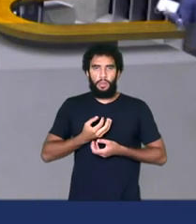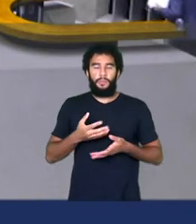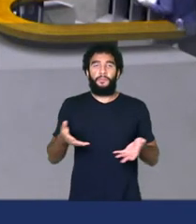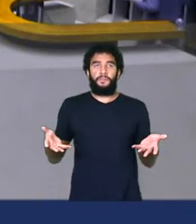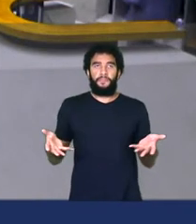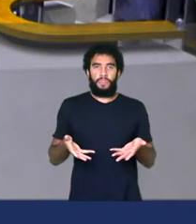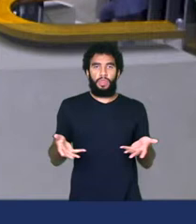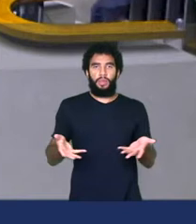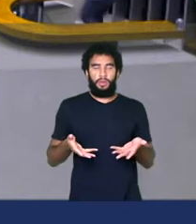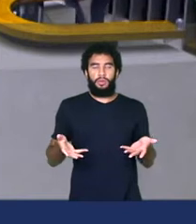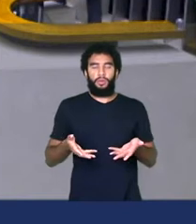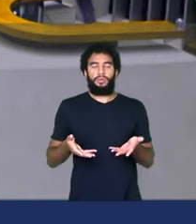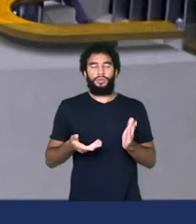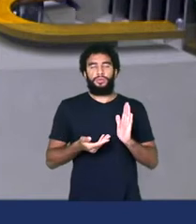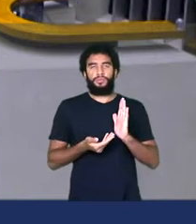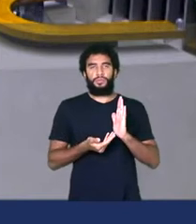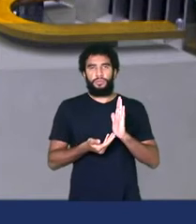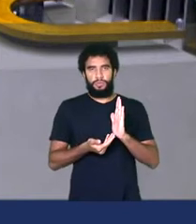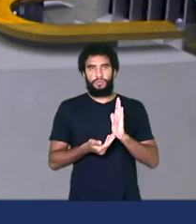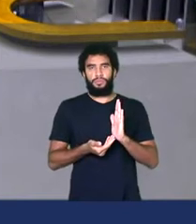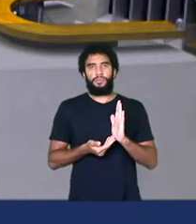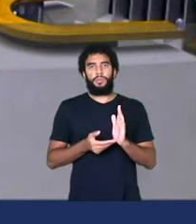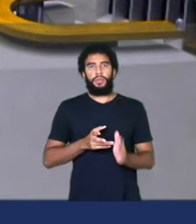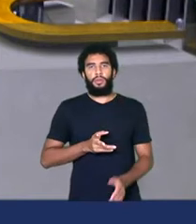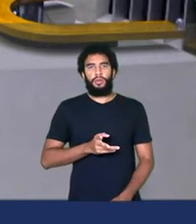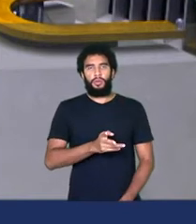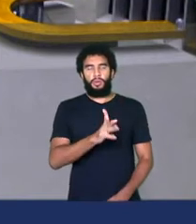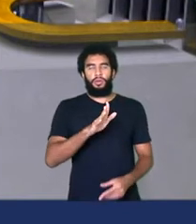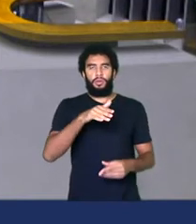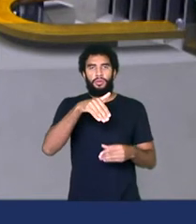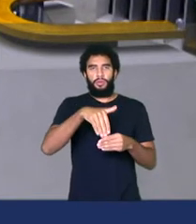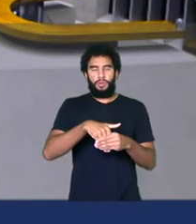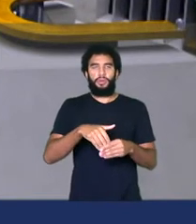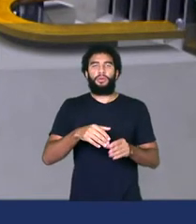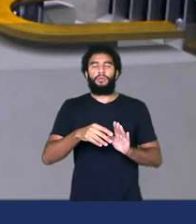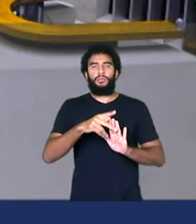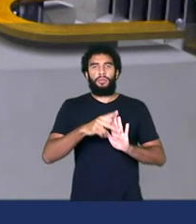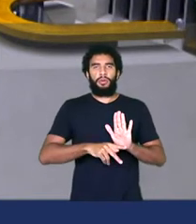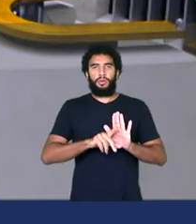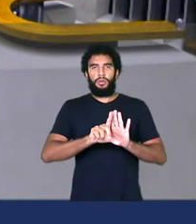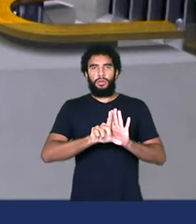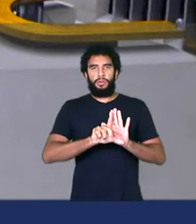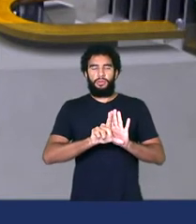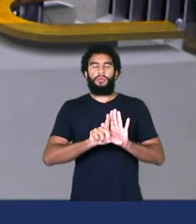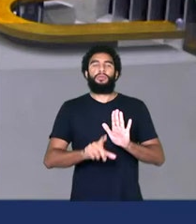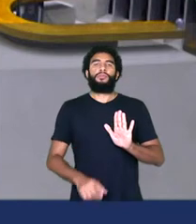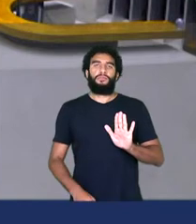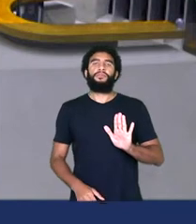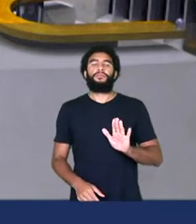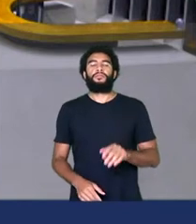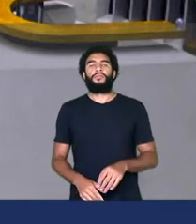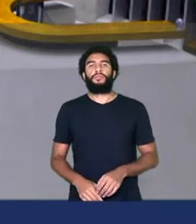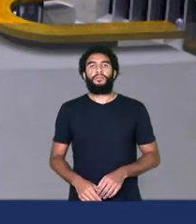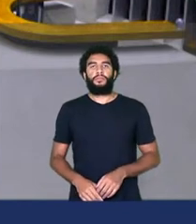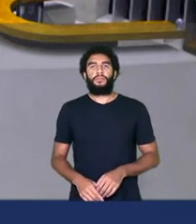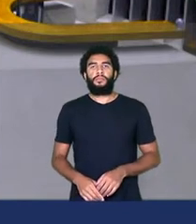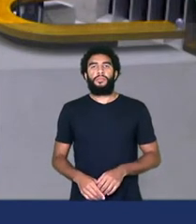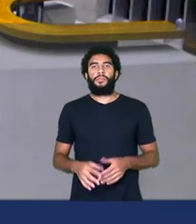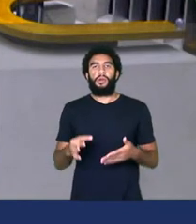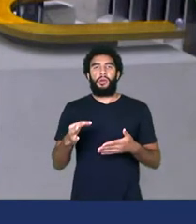HOJE A CÂMARA DOS DEPUTADOS DEVE DAR SEQUÊNCIA É VOTAÇÃO DO PROJETO DE LEI QUE LEGALIZA JOGO DO BICHO E OUTROS JOGOS NO BRASIL. HOJE